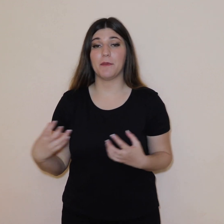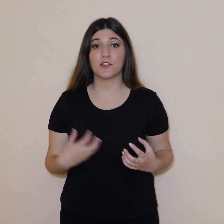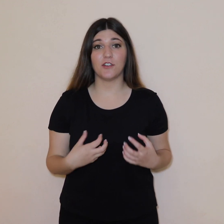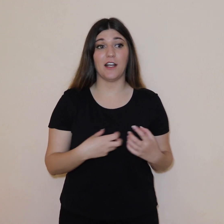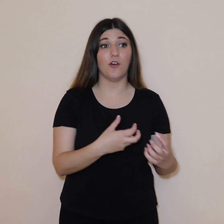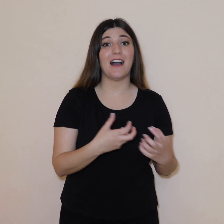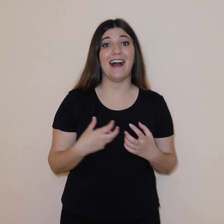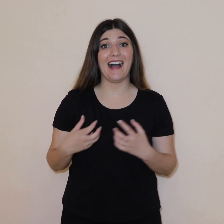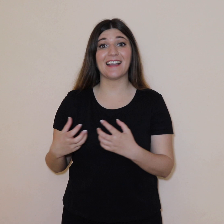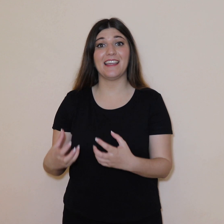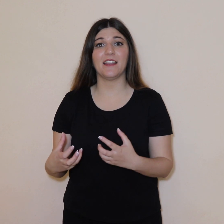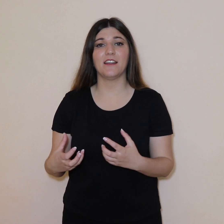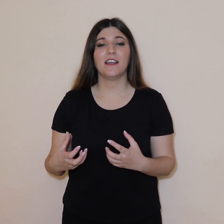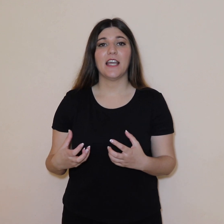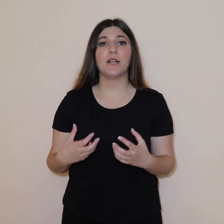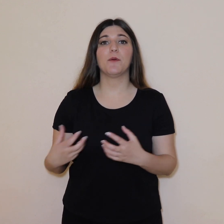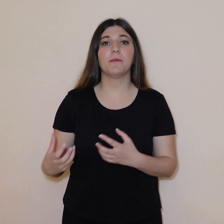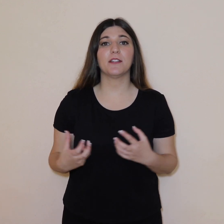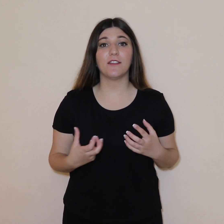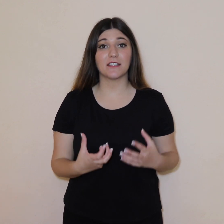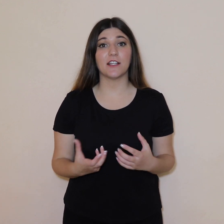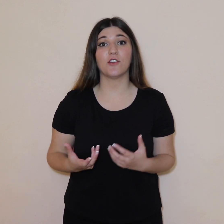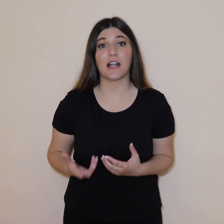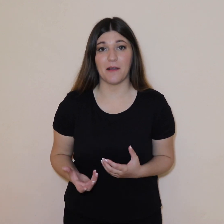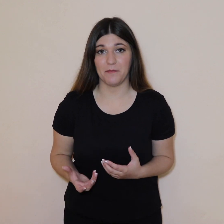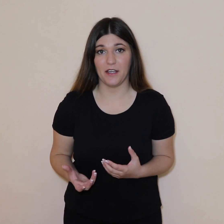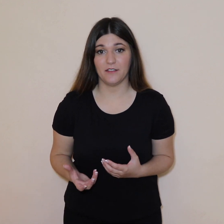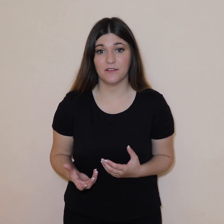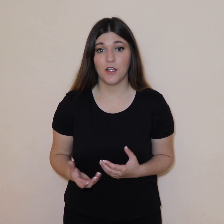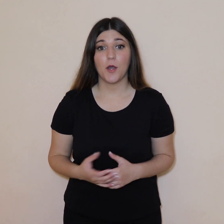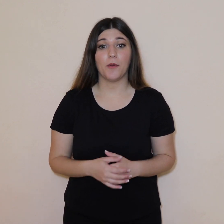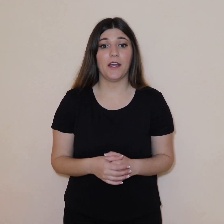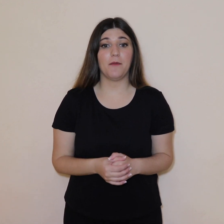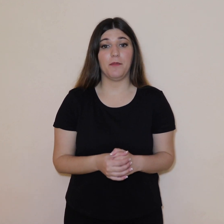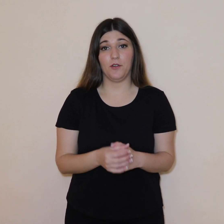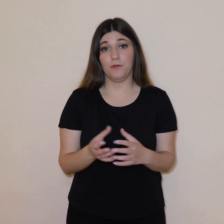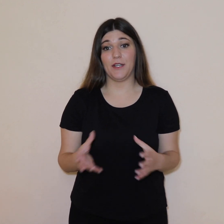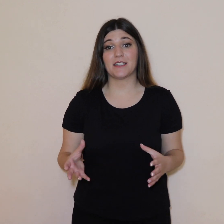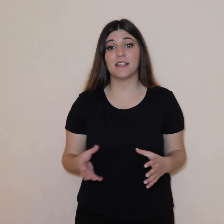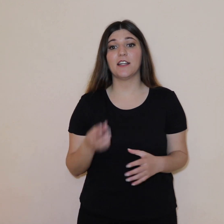persona lo haga a quién, el movimiento del signo cambia. Por ejemplo, voy a enseñaros